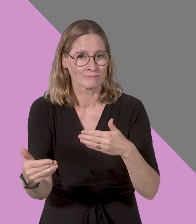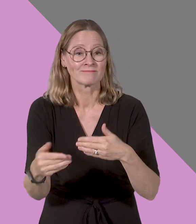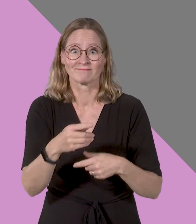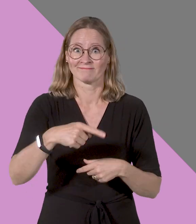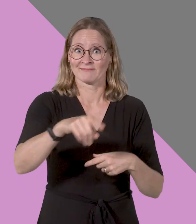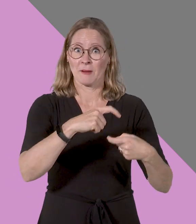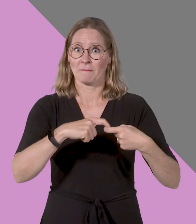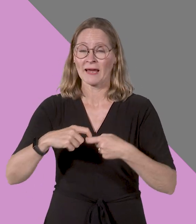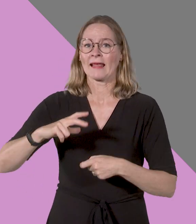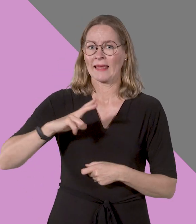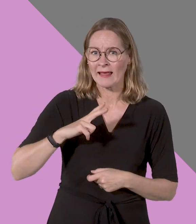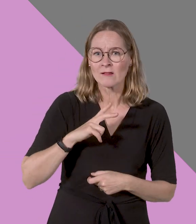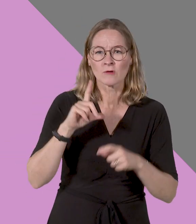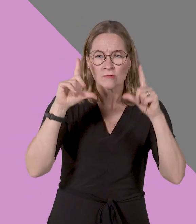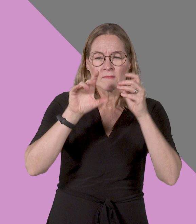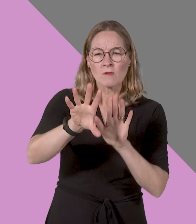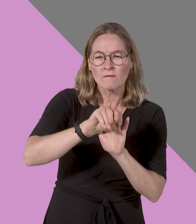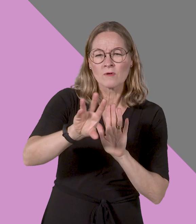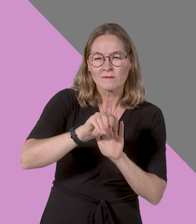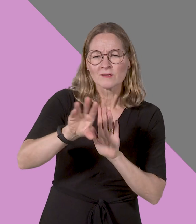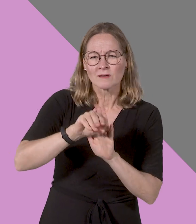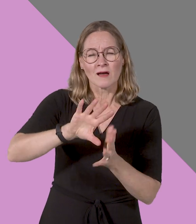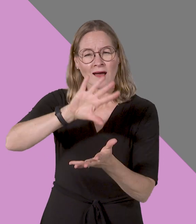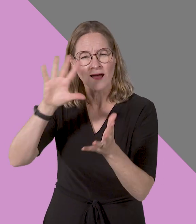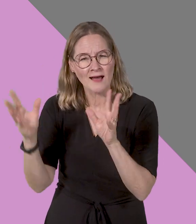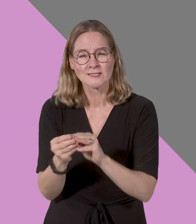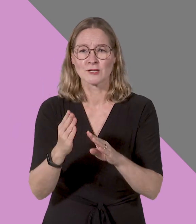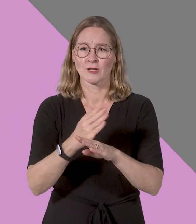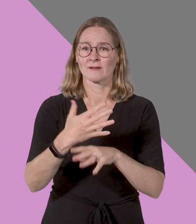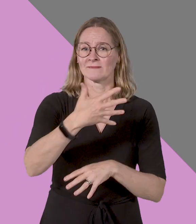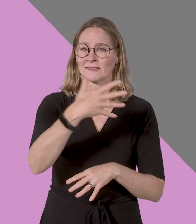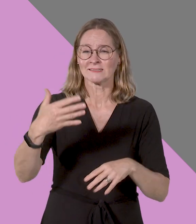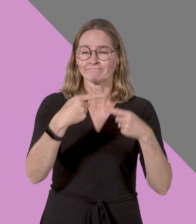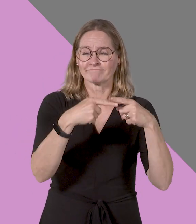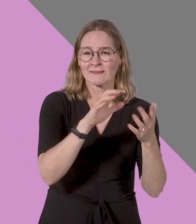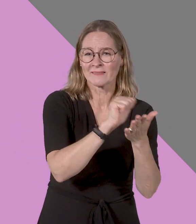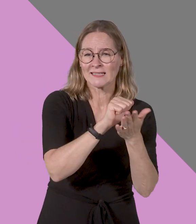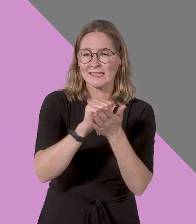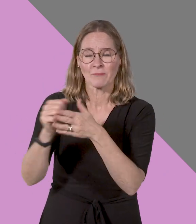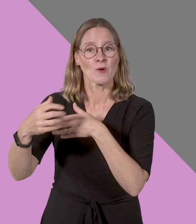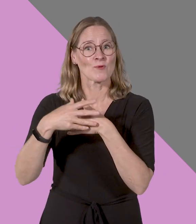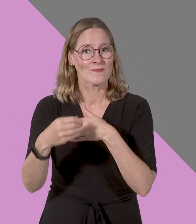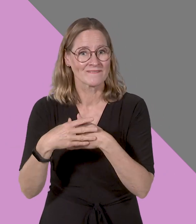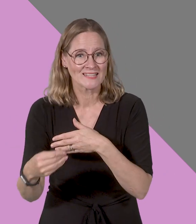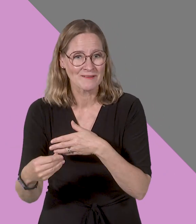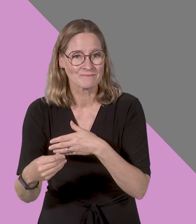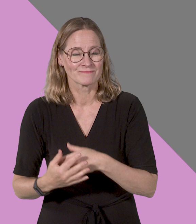jota varten perhe ehti ottaa kaikkiaan noin 500 valokuvaa eri viittomista.